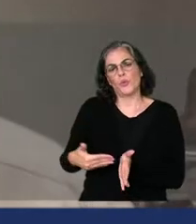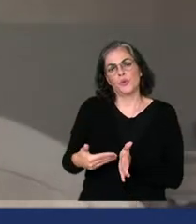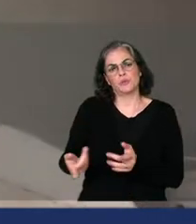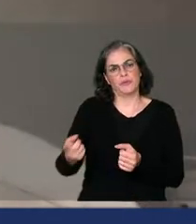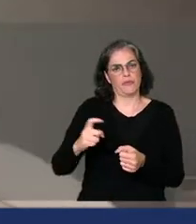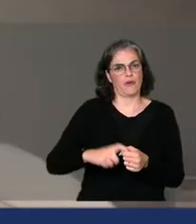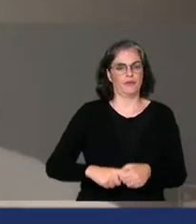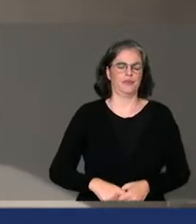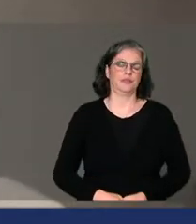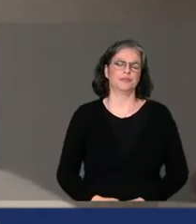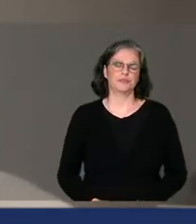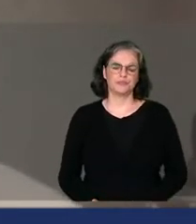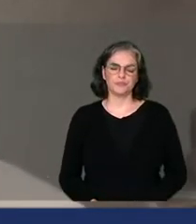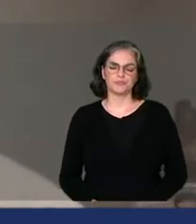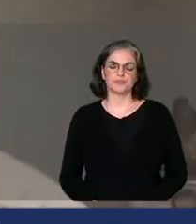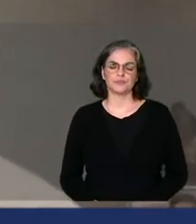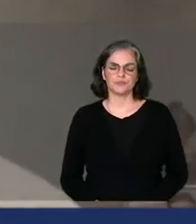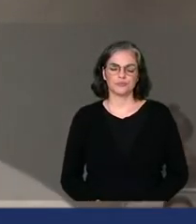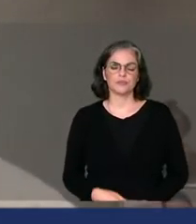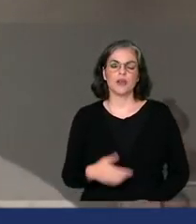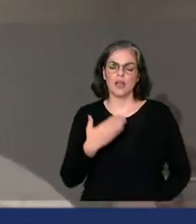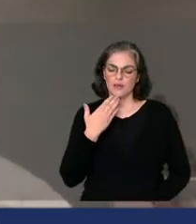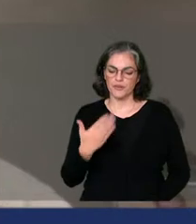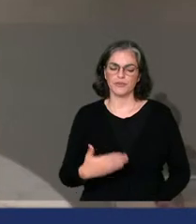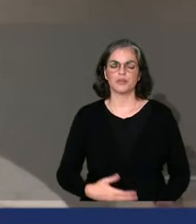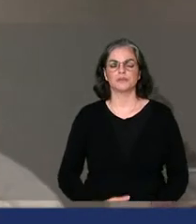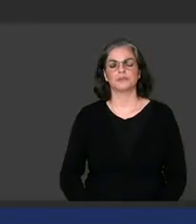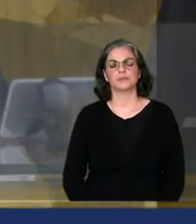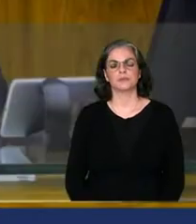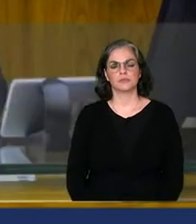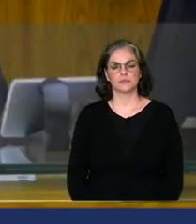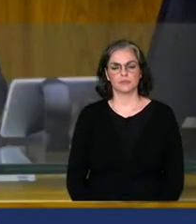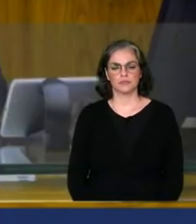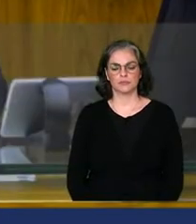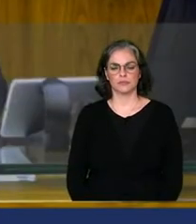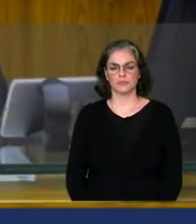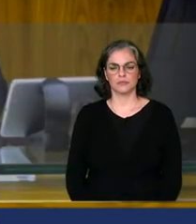PARAR E UM DOS ÚLTIMOS A VOLTAR. PODEMOS É FAVORÁVEL